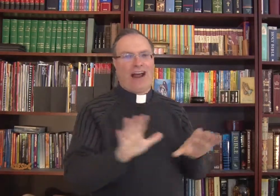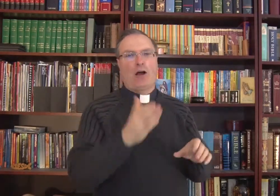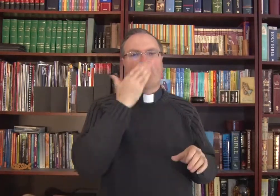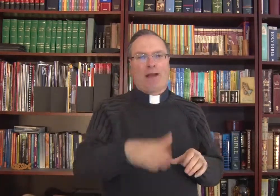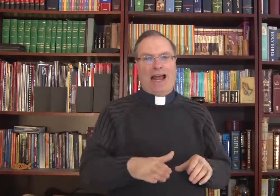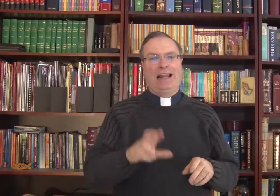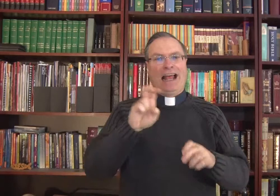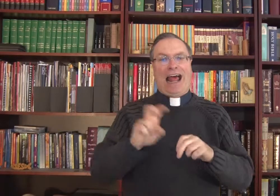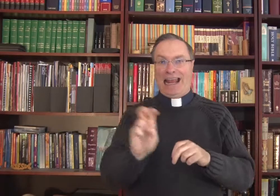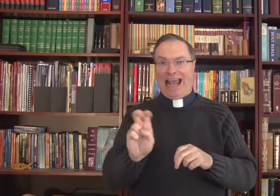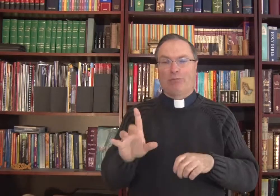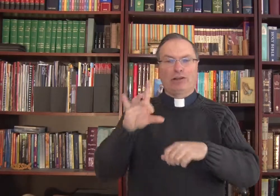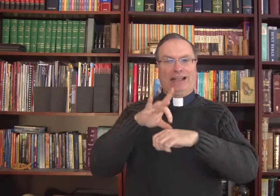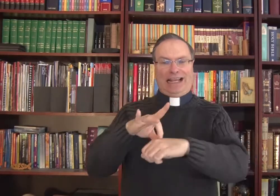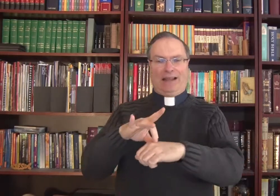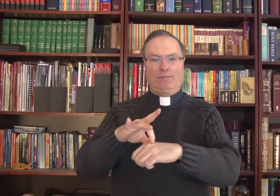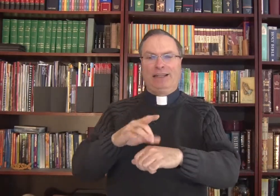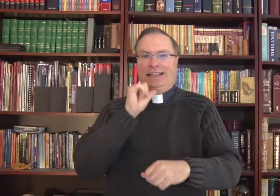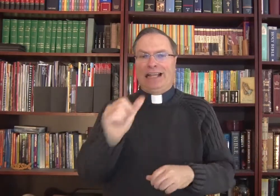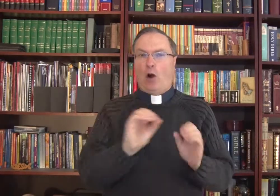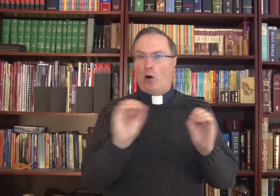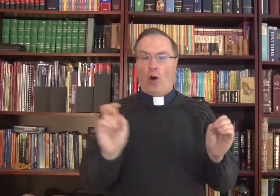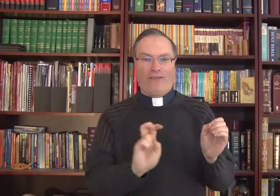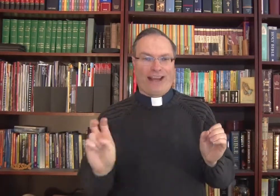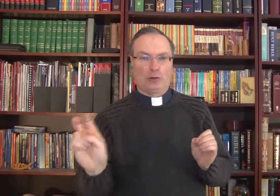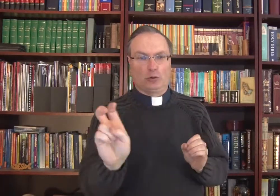de mal à l'herbe de la terre, ni à aucune verdure,